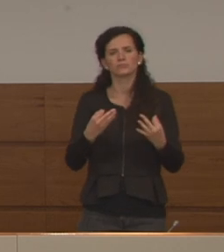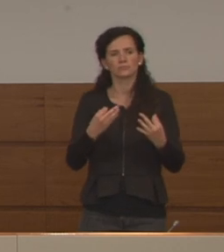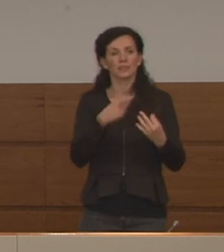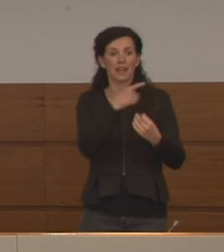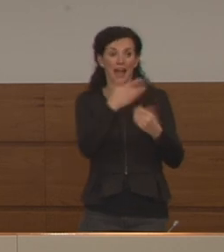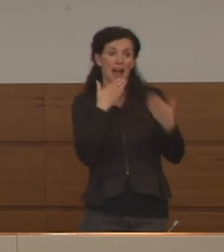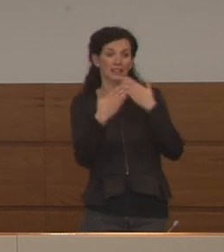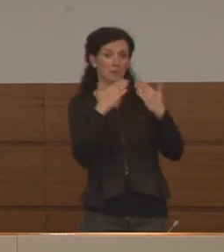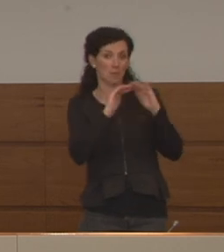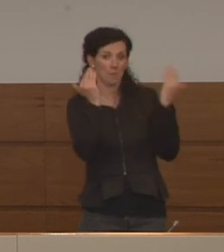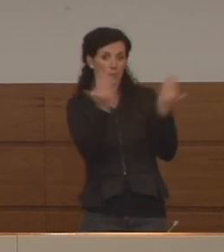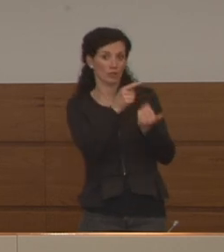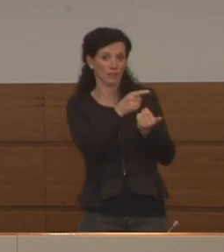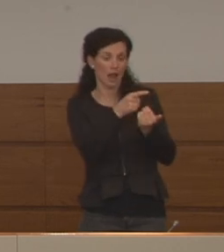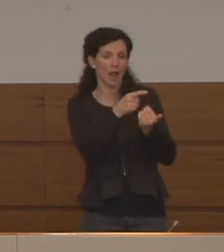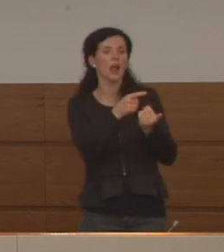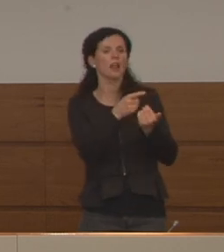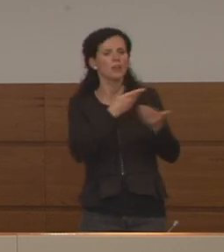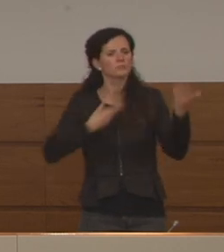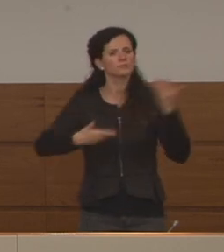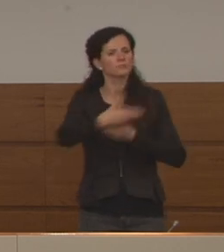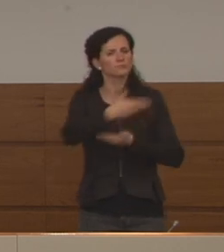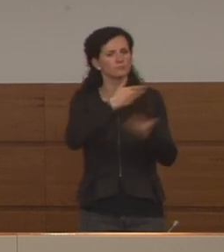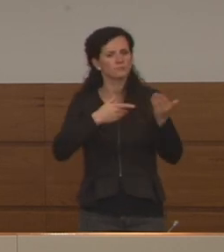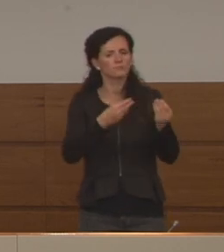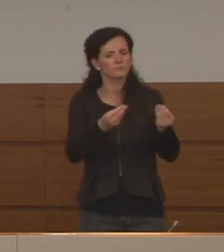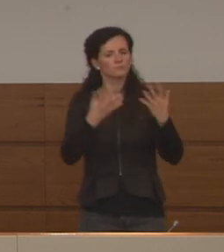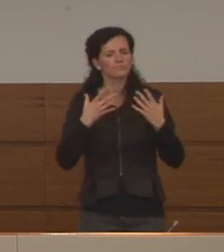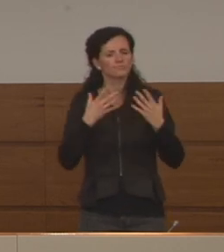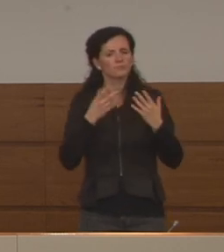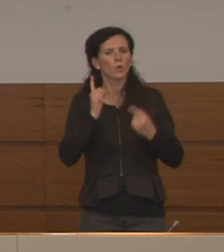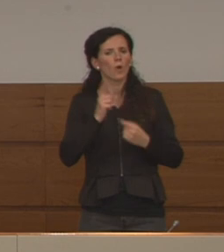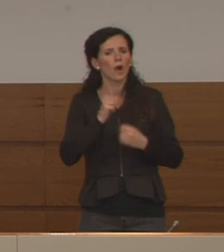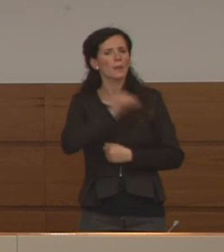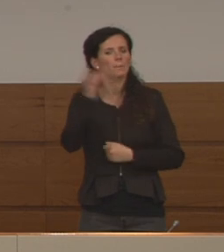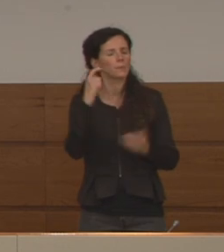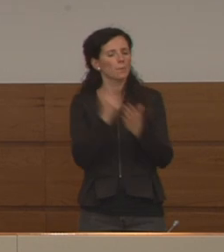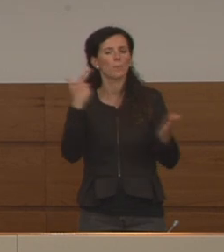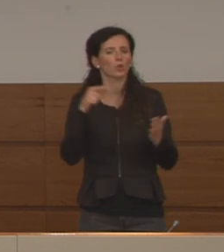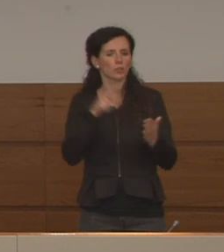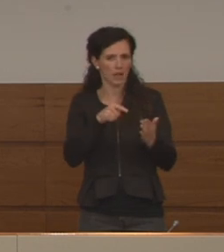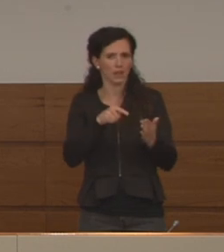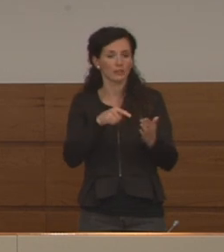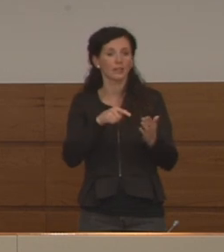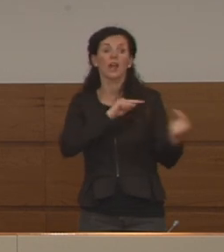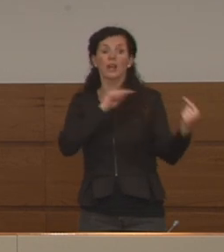della Sanità, indicano come priorità, discutono come obiettivi,